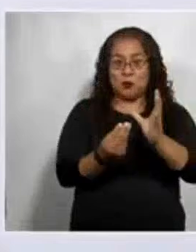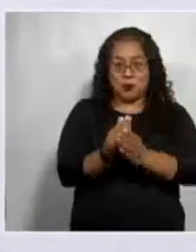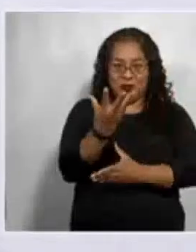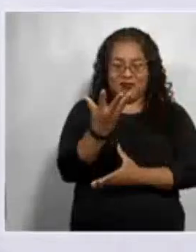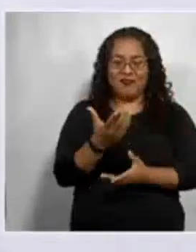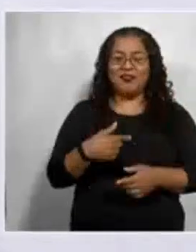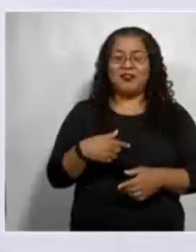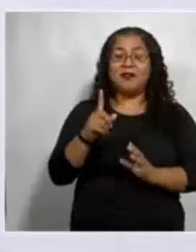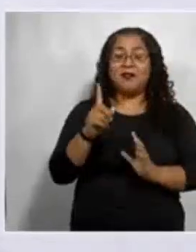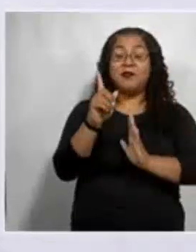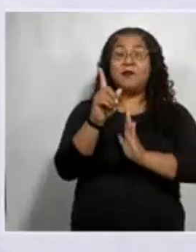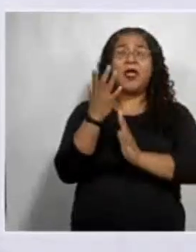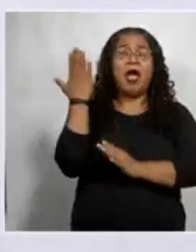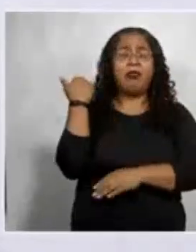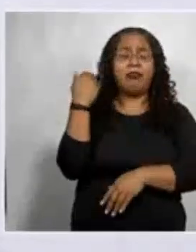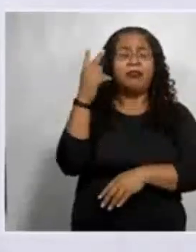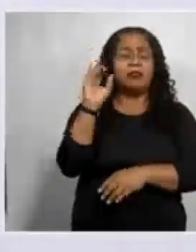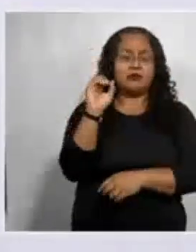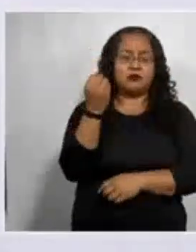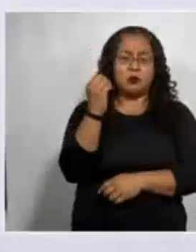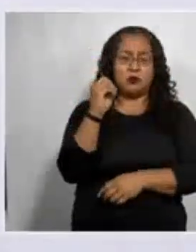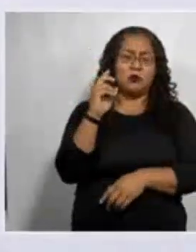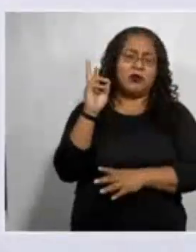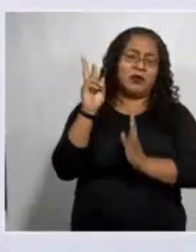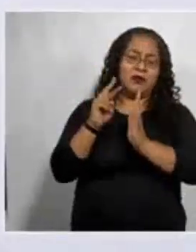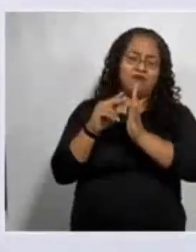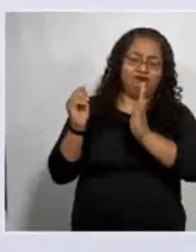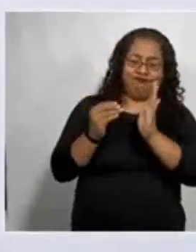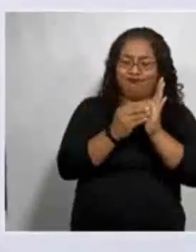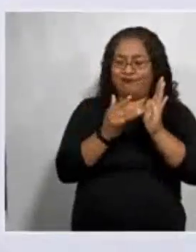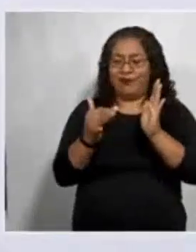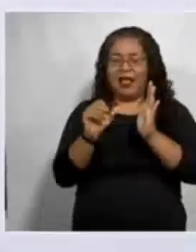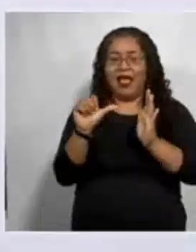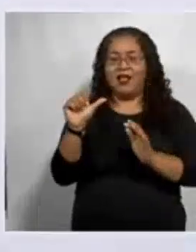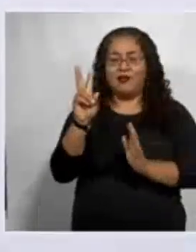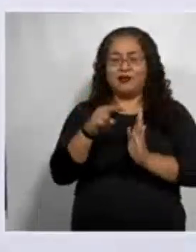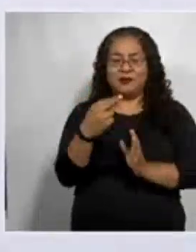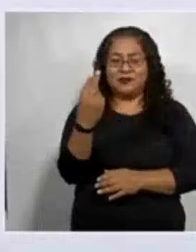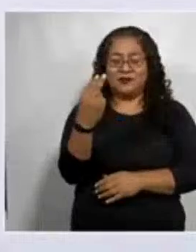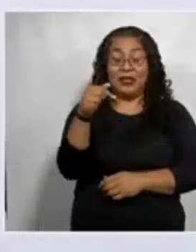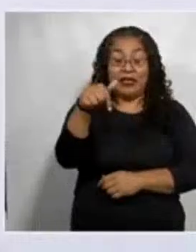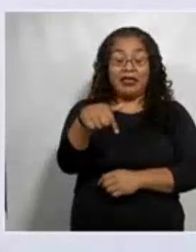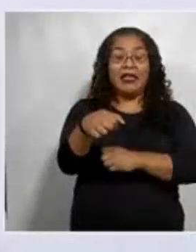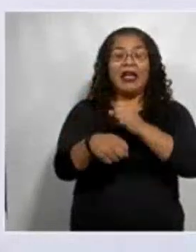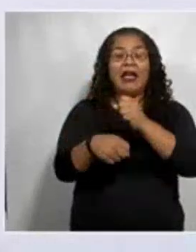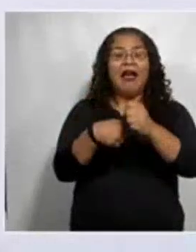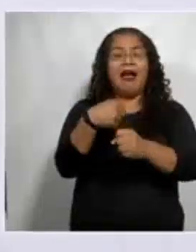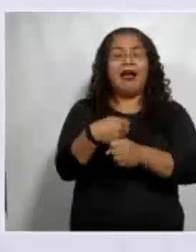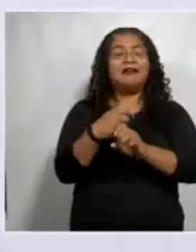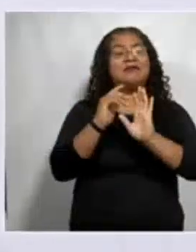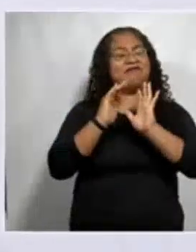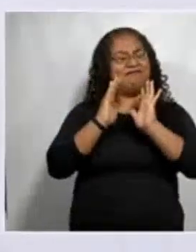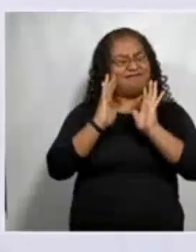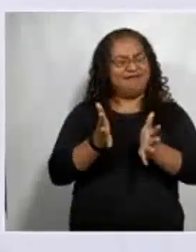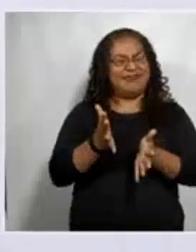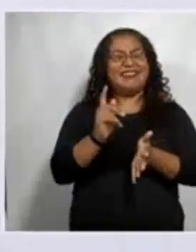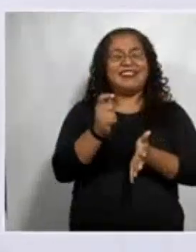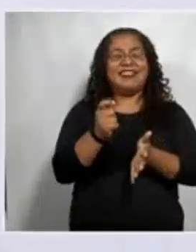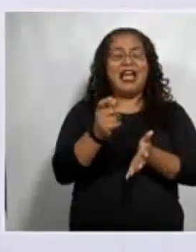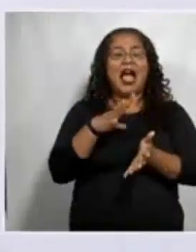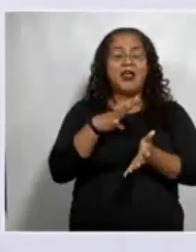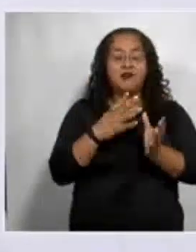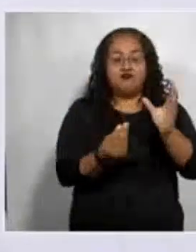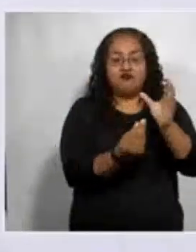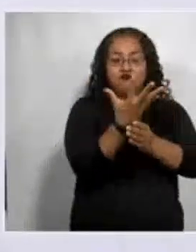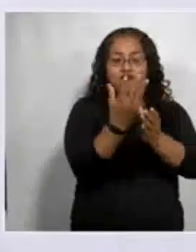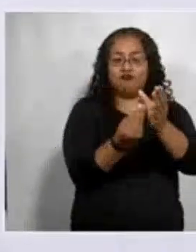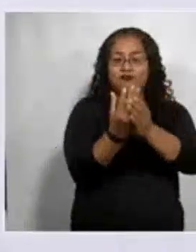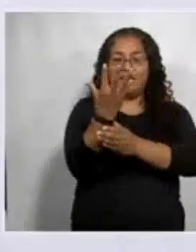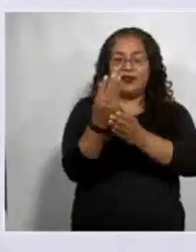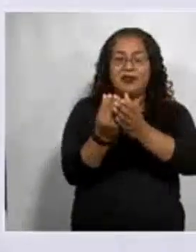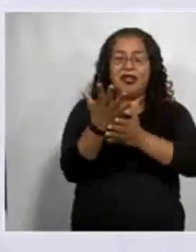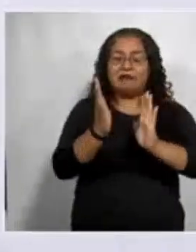del 24 a diciembre del 25 y este año estamos iniciando 10 hospitales nuevos y vamos a ir